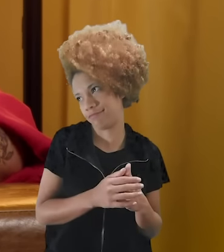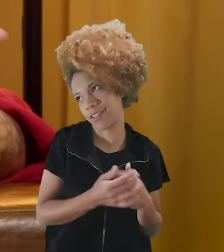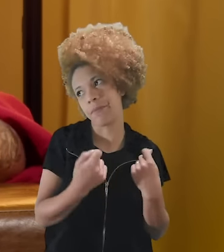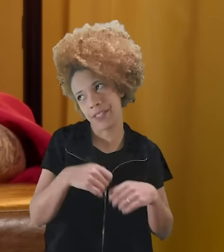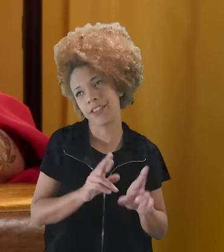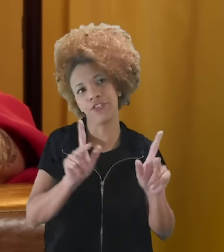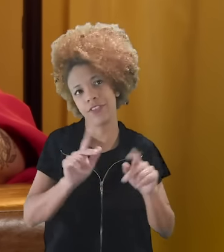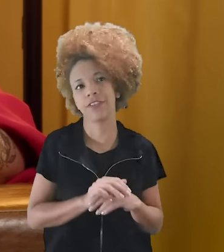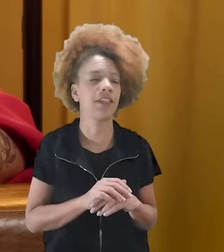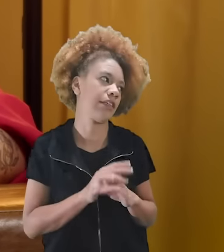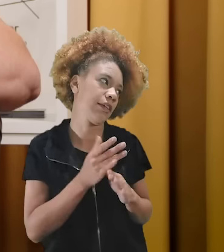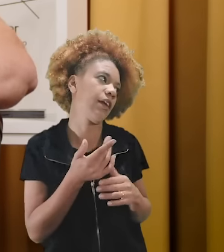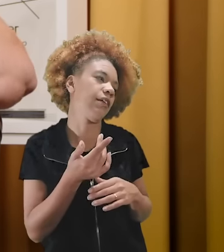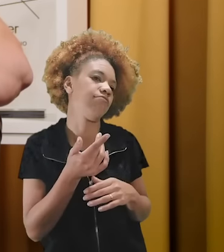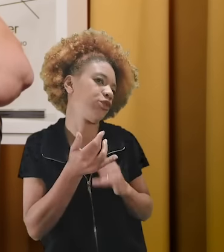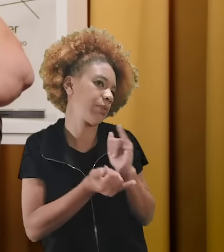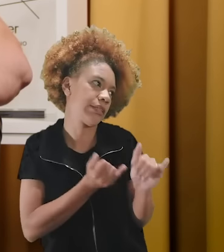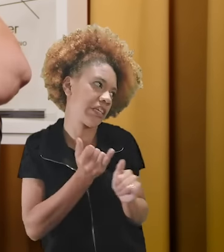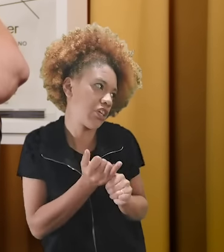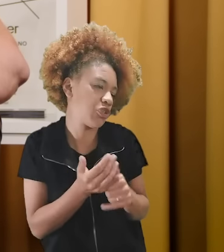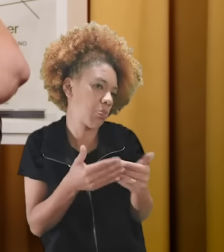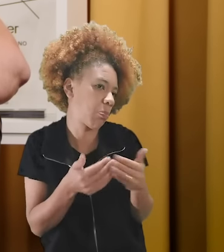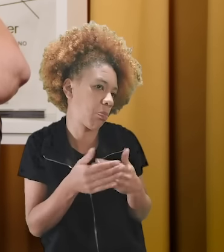vitória da par mas a gente tá falando de internet a pessoa tá nem aí pra diferença ou não diferença